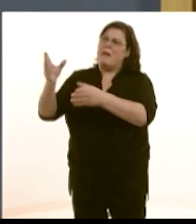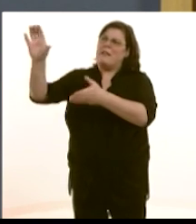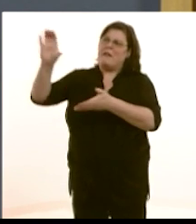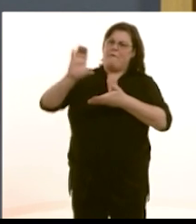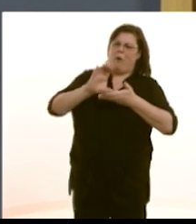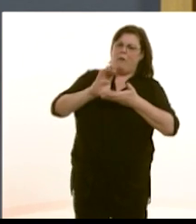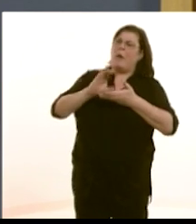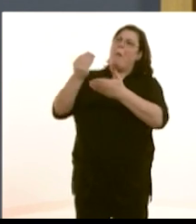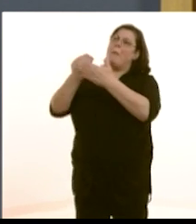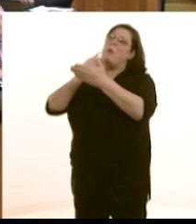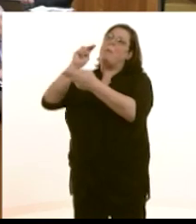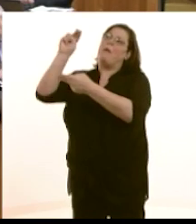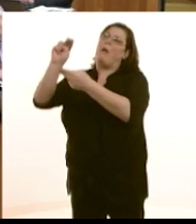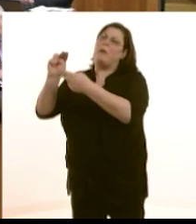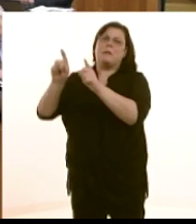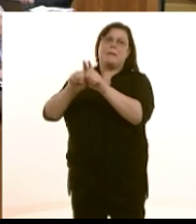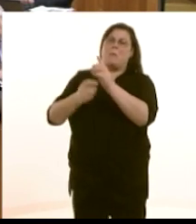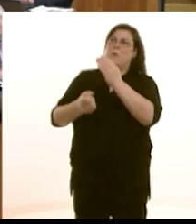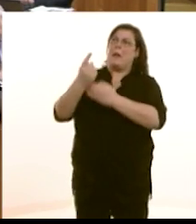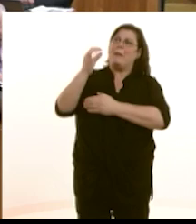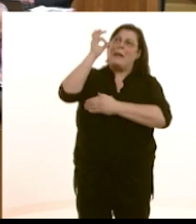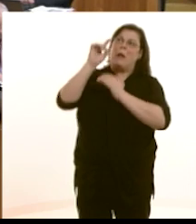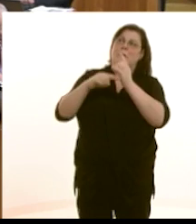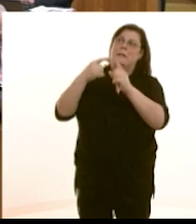iawn i ddatganoliad budd-daliadauír dreth gyngor, ddwy flynedd yn Ùl?